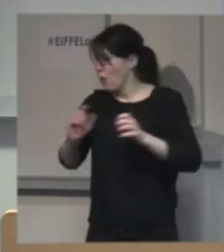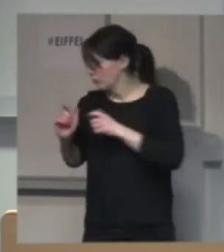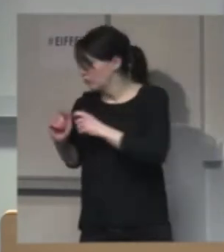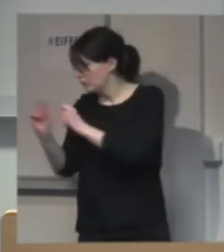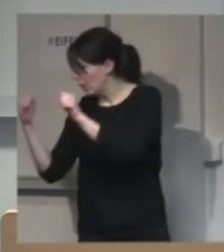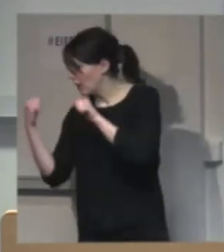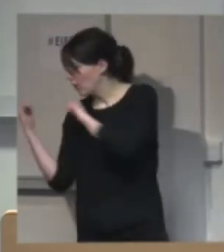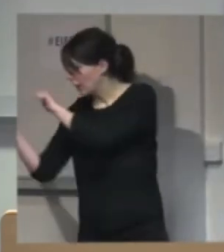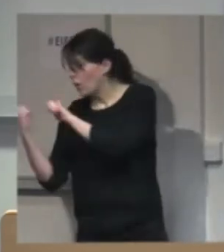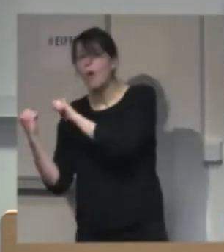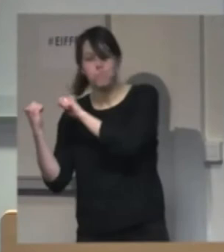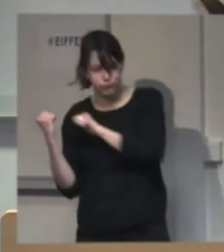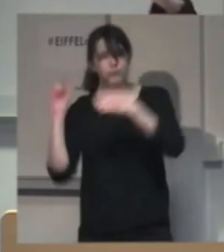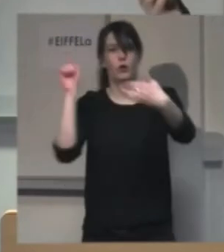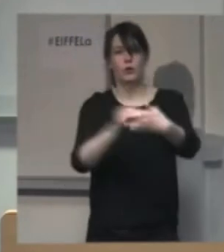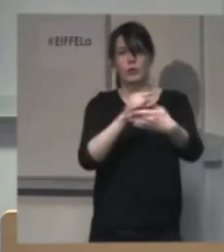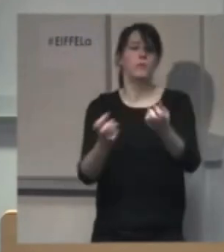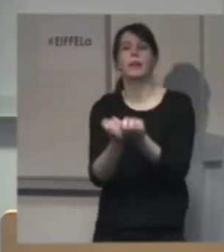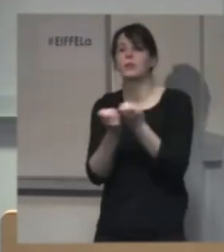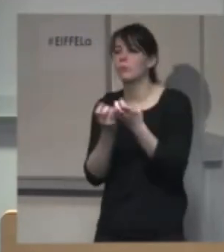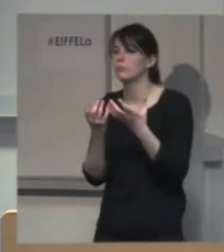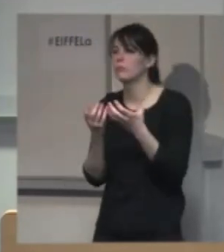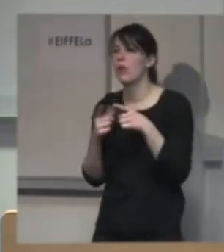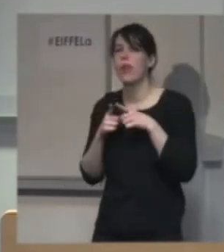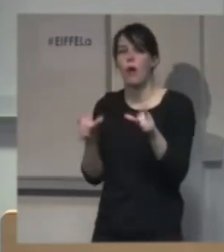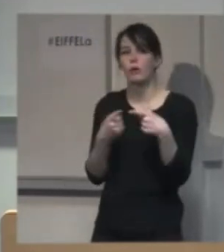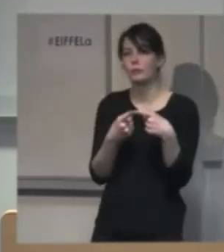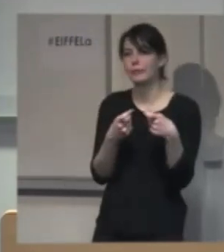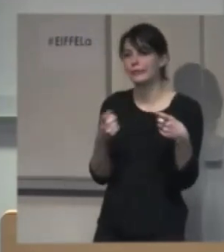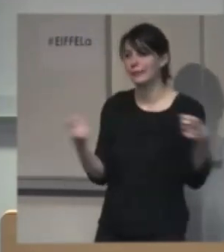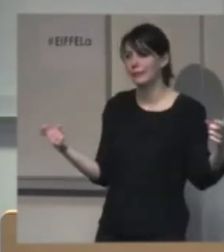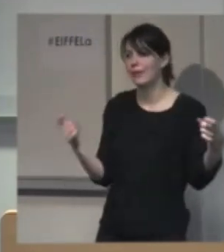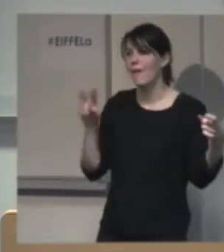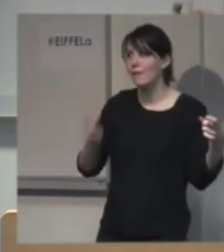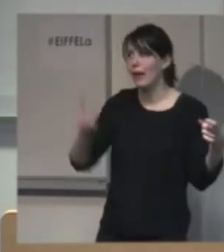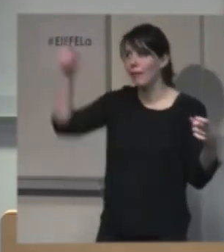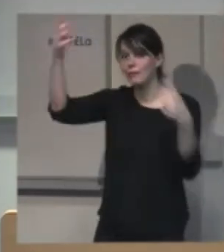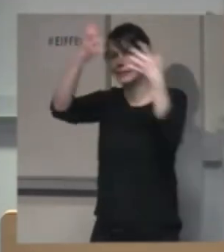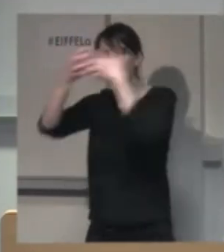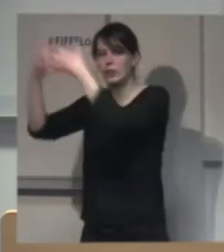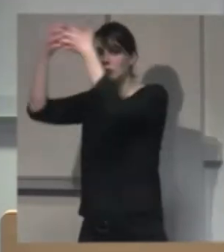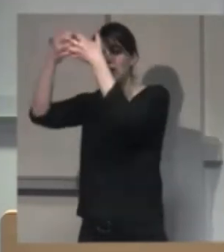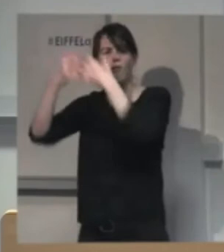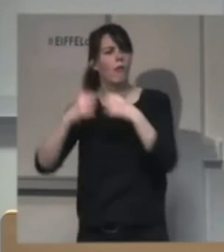sur le multilinguisme. Comme ça vient des États-Unis, ils n'y ont pas spécialement pensé à l'avance. Donc, des tas de travaux peuvent prendre